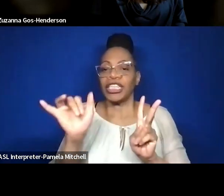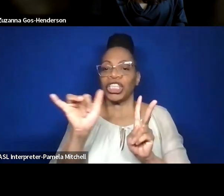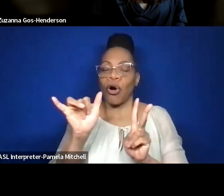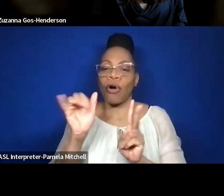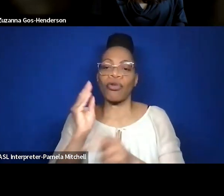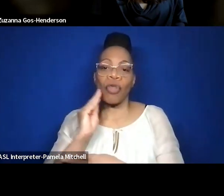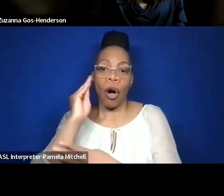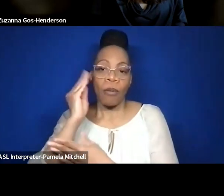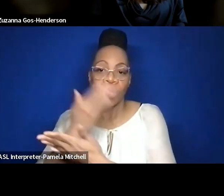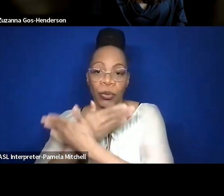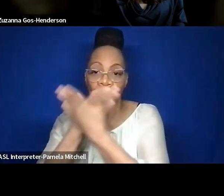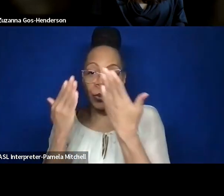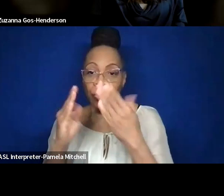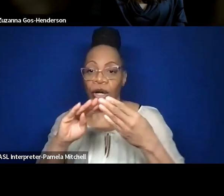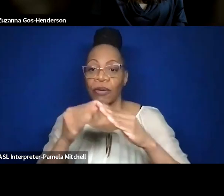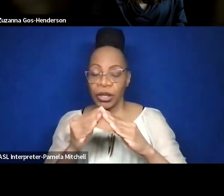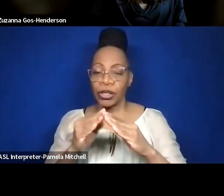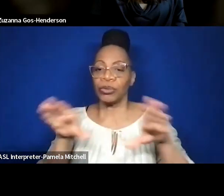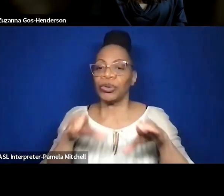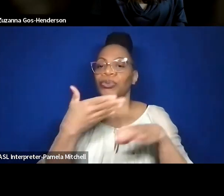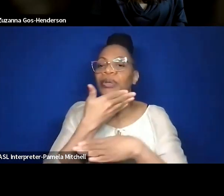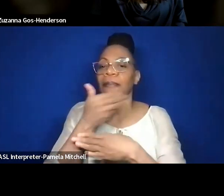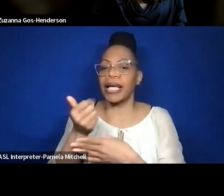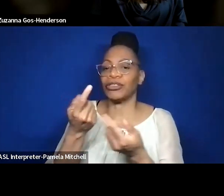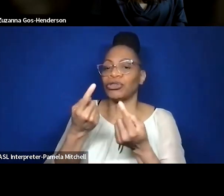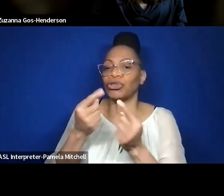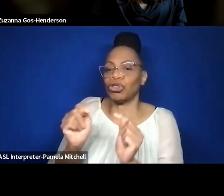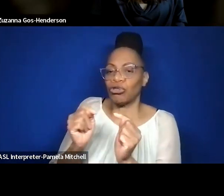harán todo lo posible para acomodarlos. Así que eso es algo que va a estar a su favor.